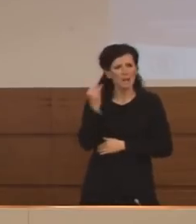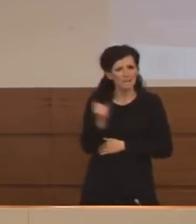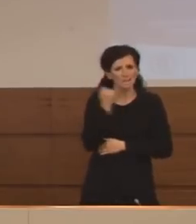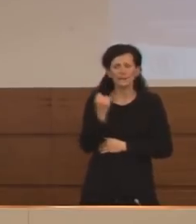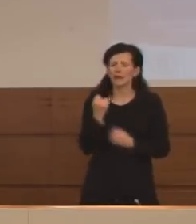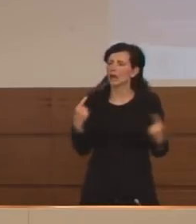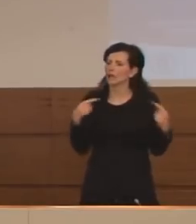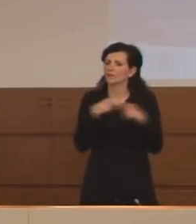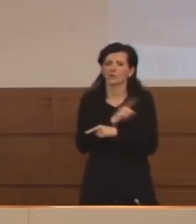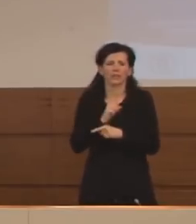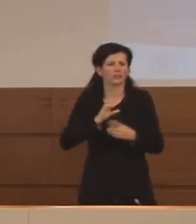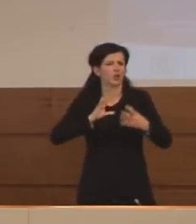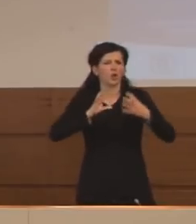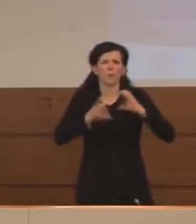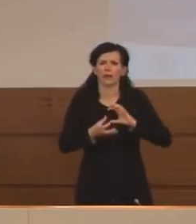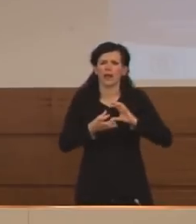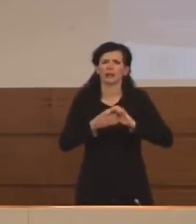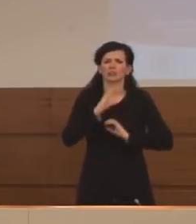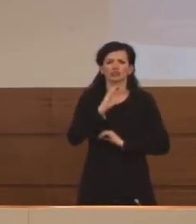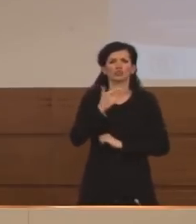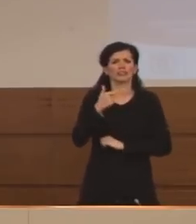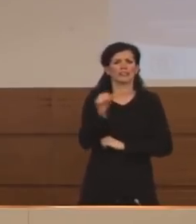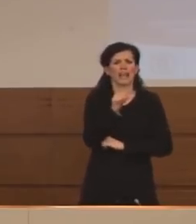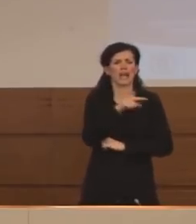Lo stesso CTS non ha preso ancora una posizione definitiva.